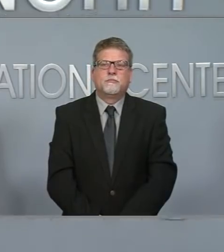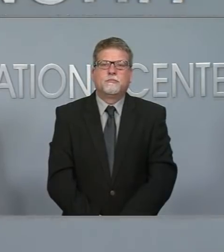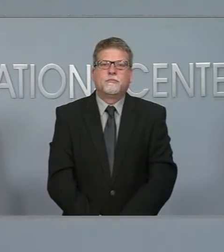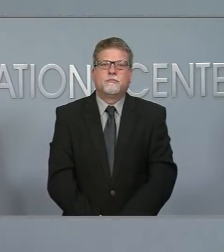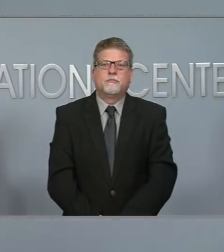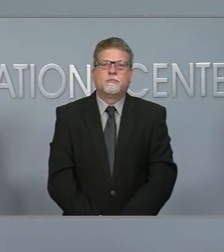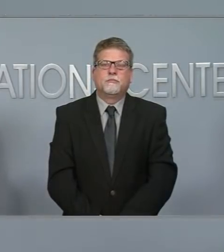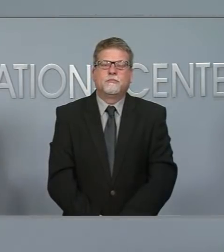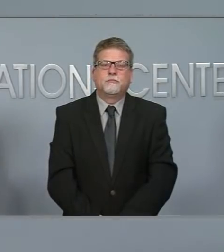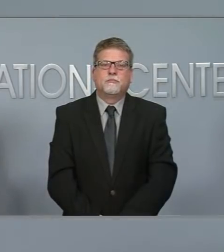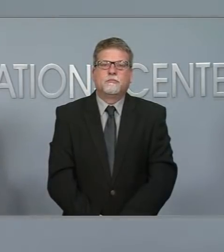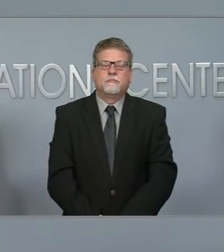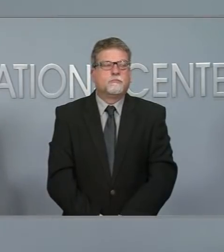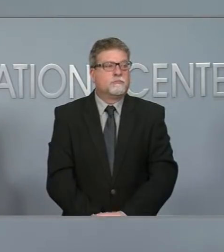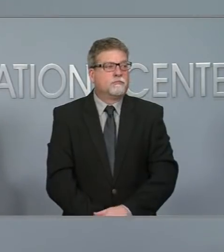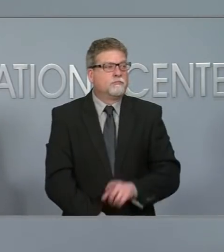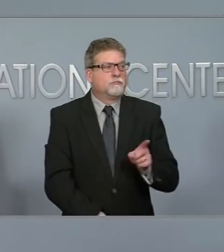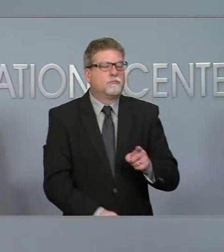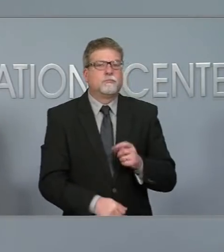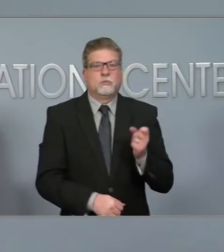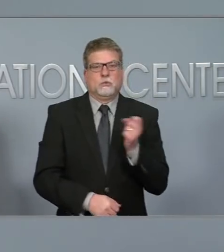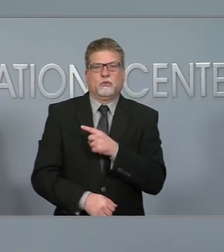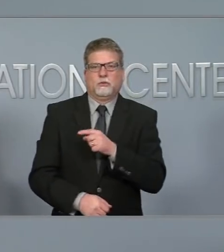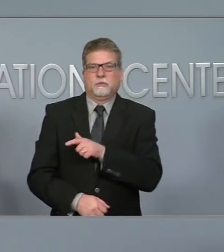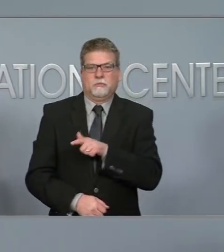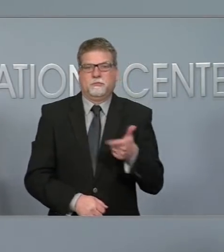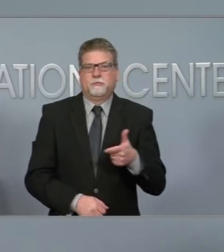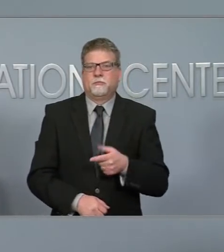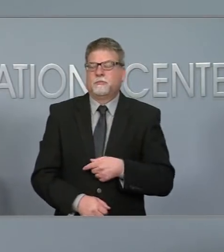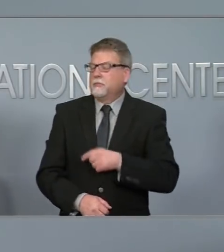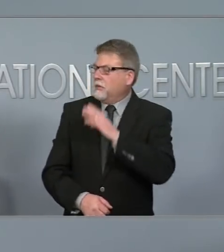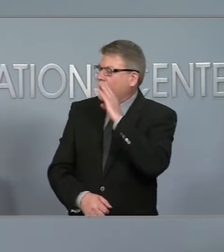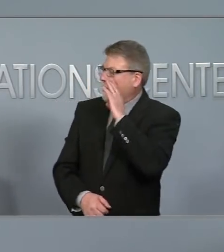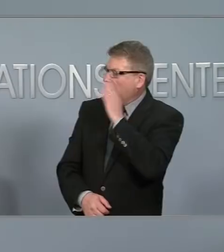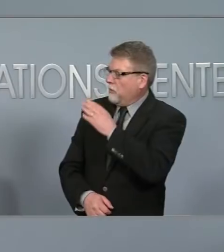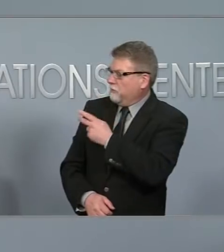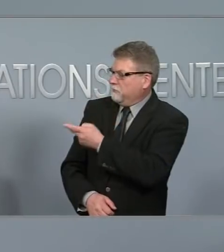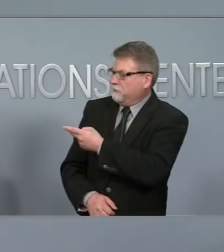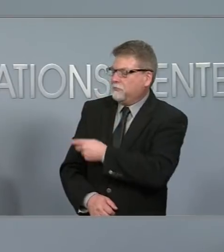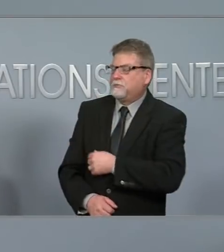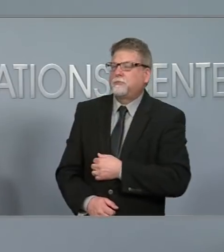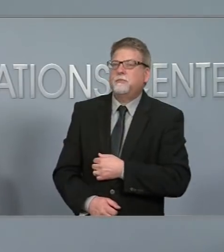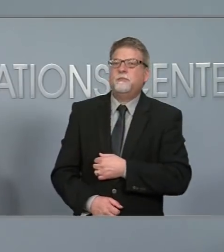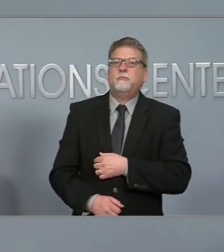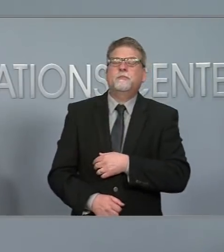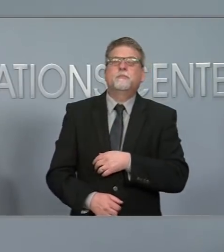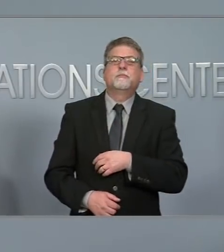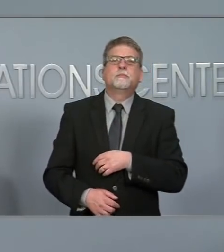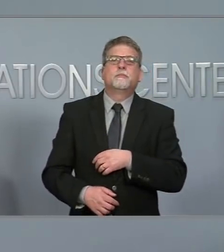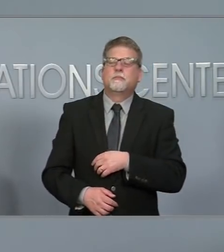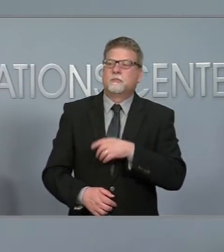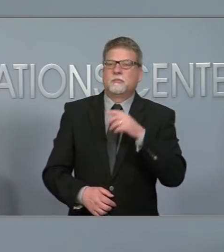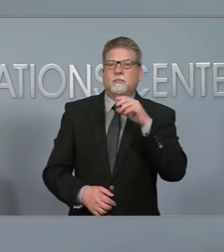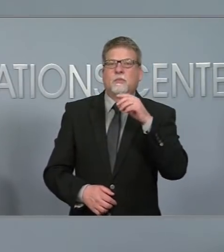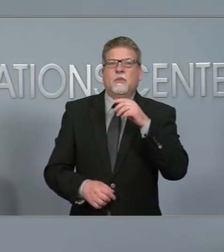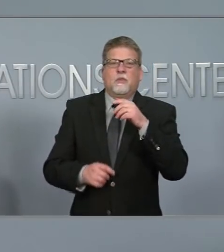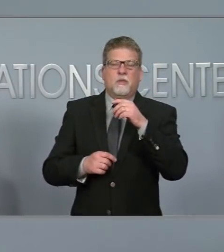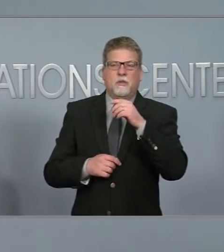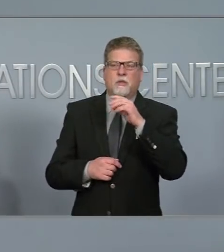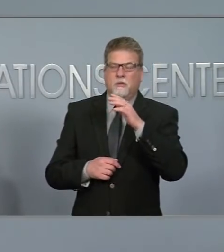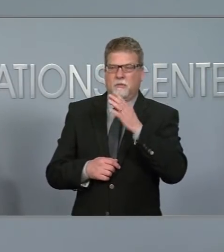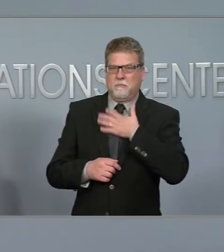que que el gobernador yo que